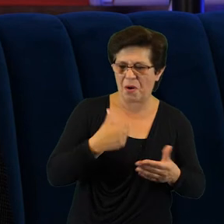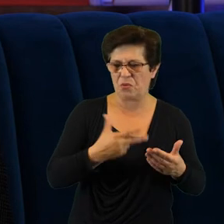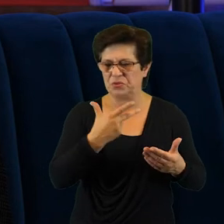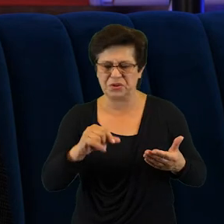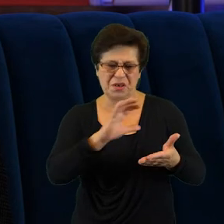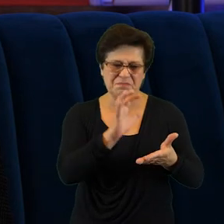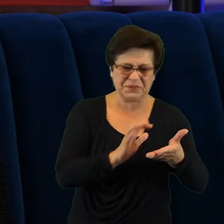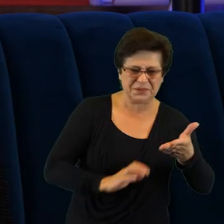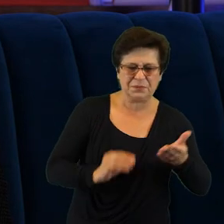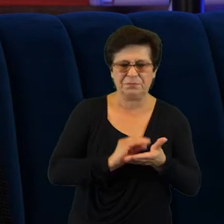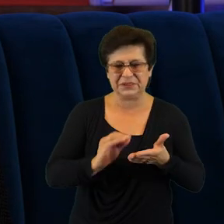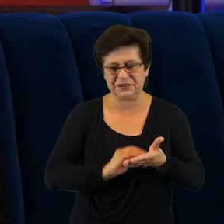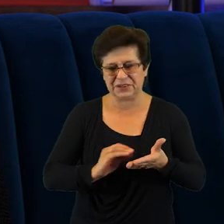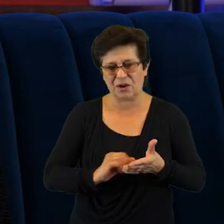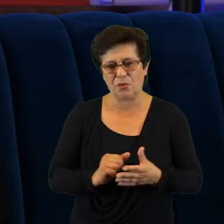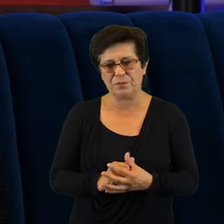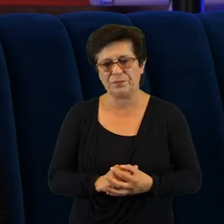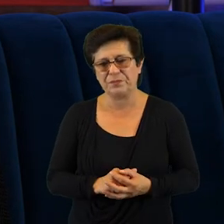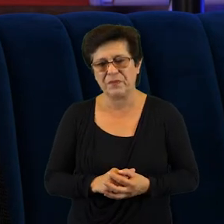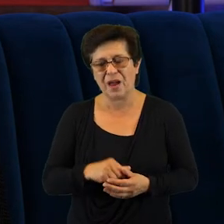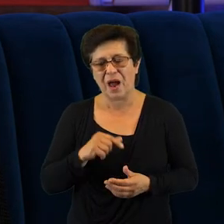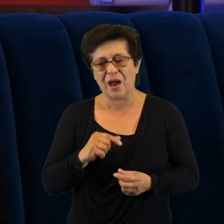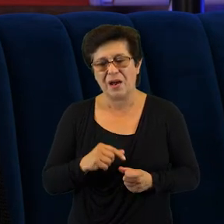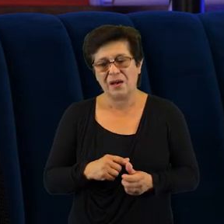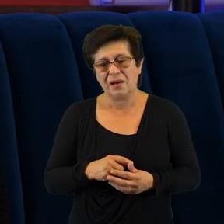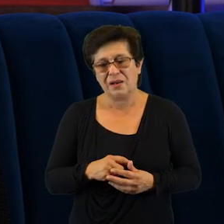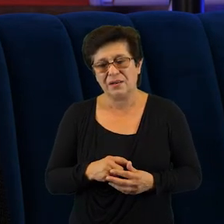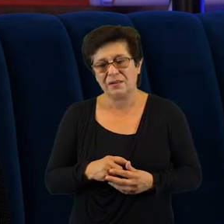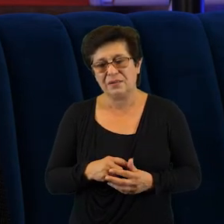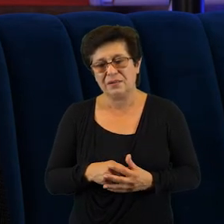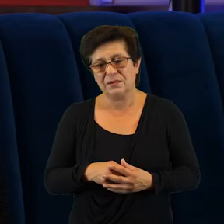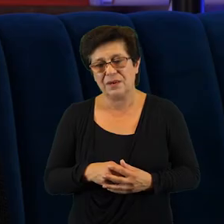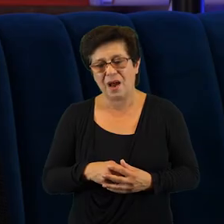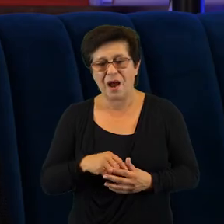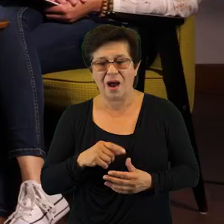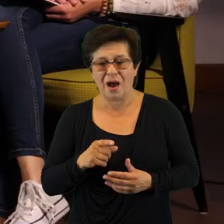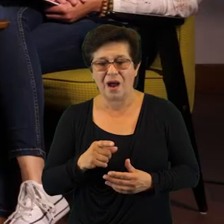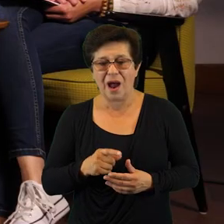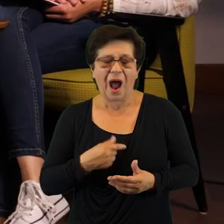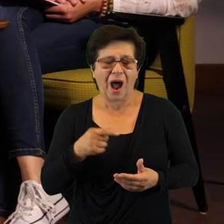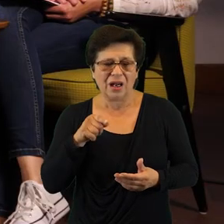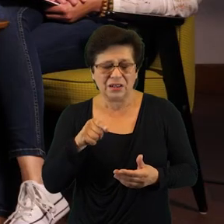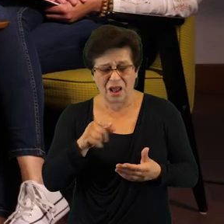Ale jego teksty nigdy nie były podszyte nienawiścią.